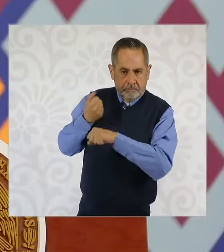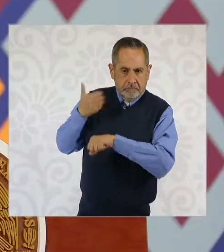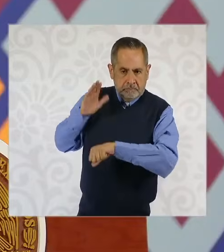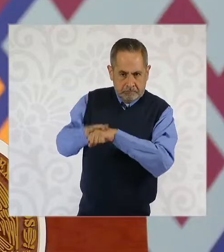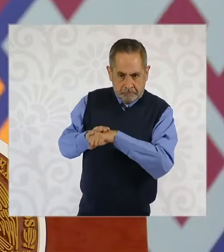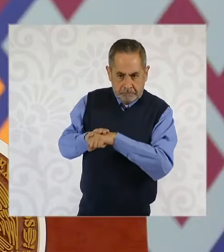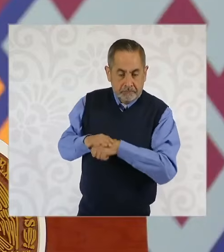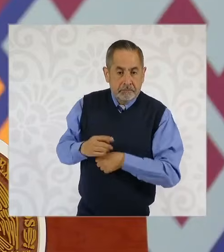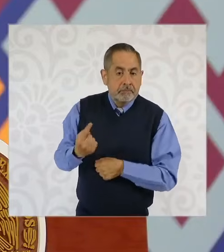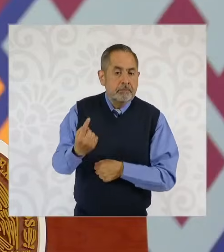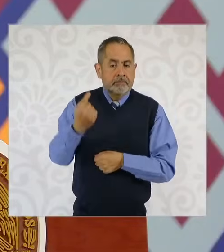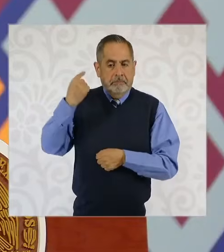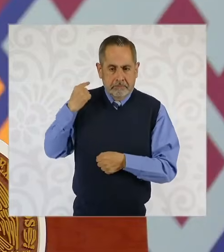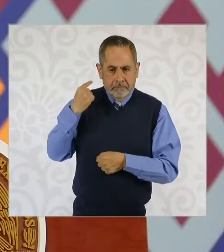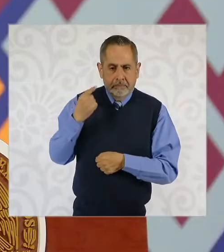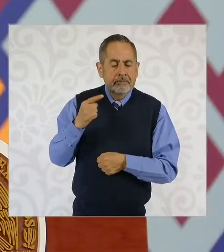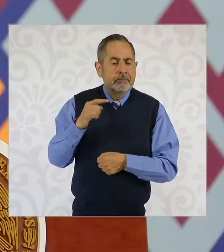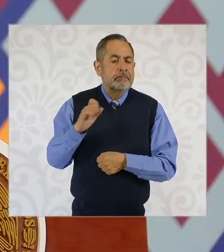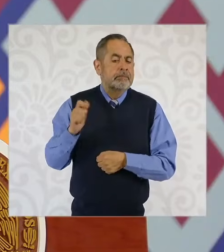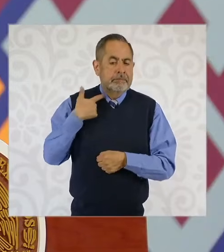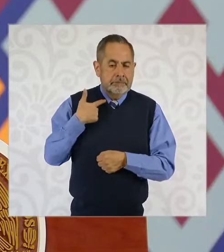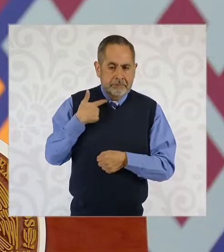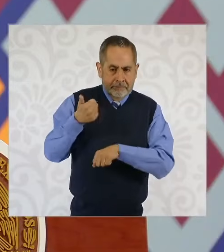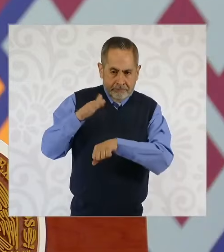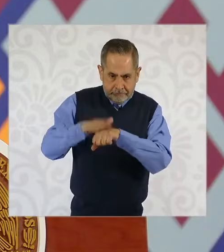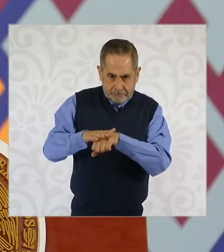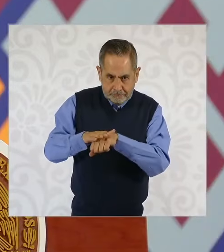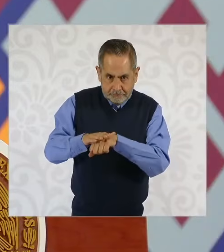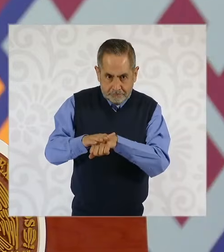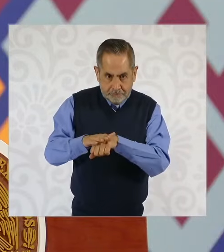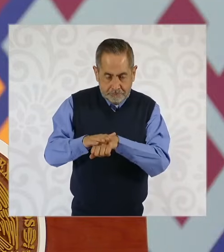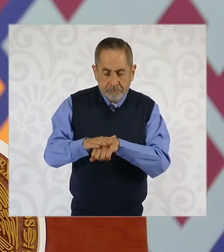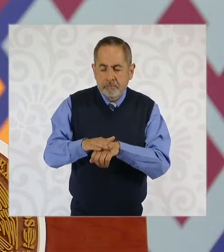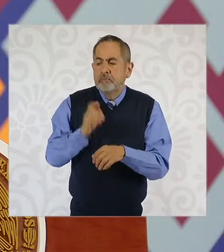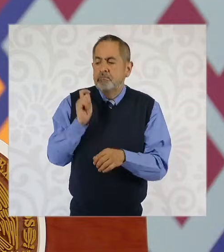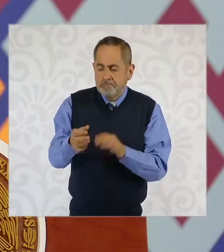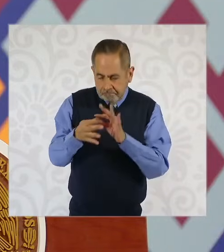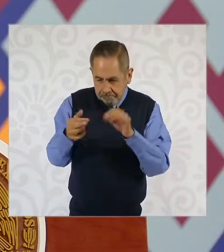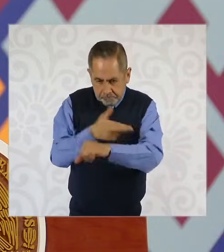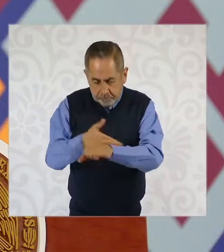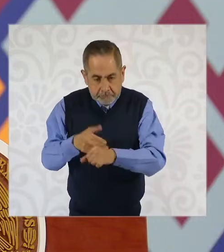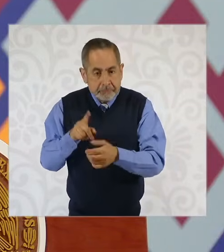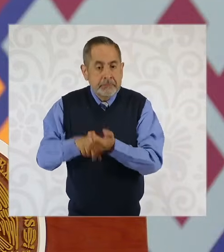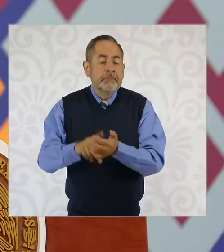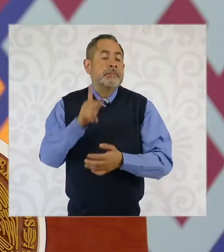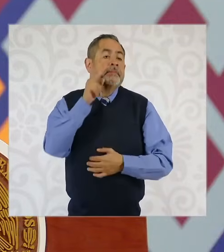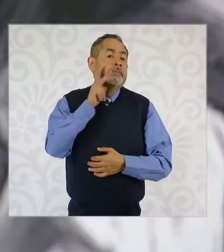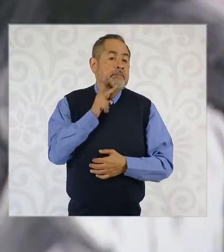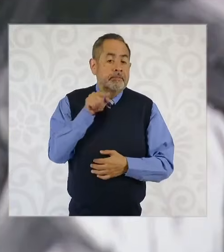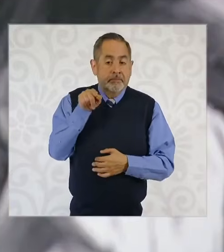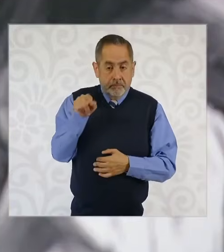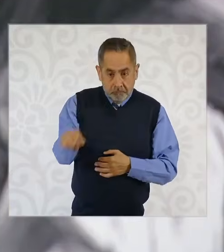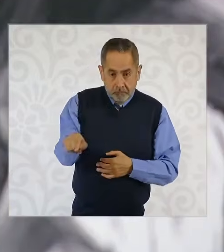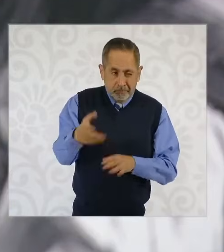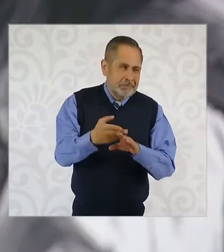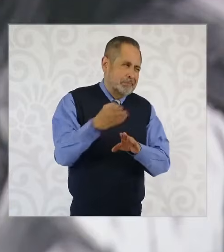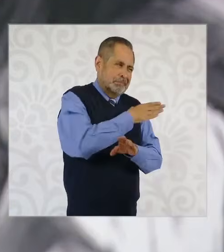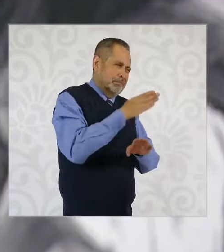el sexenio pasado diferente a lo que se hacía antes que el petróleo que se produce en México